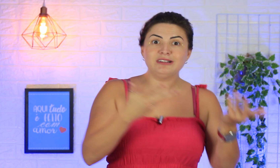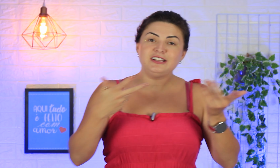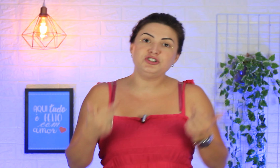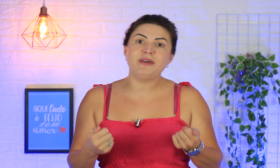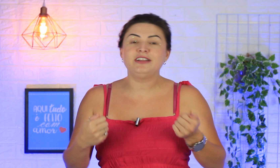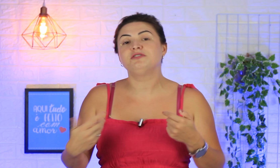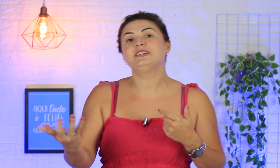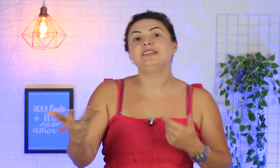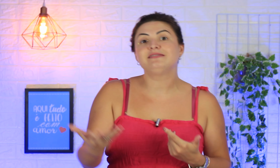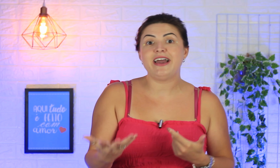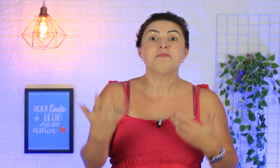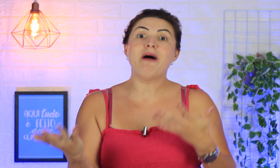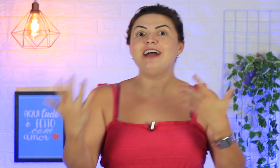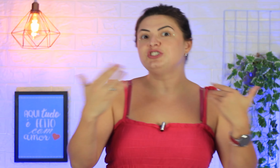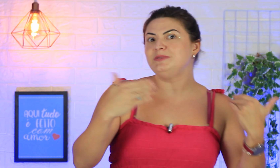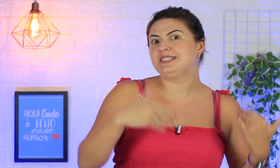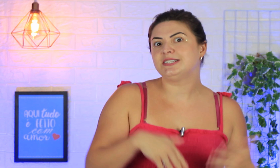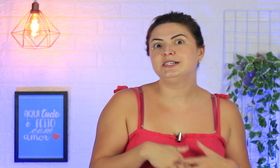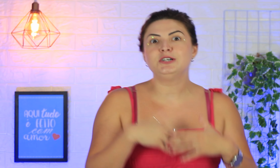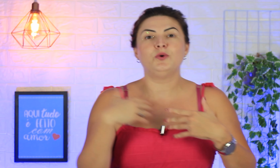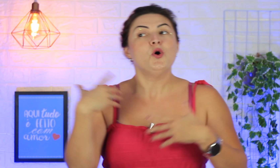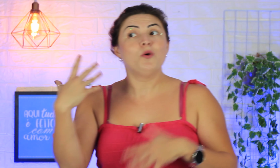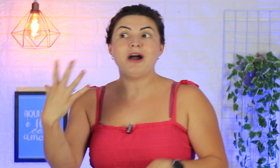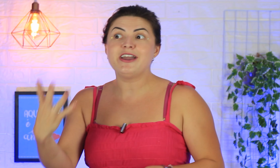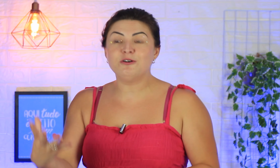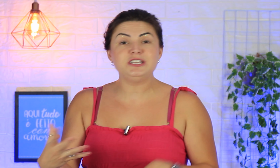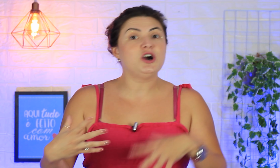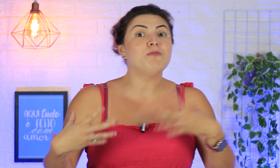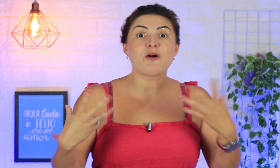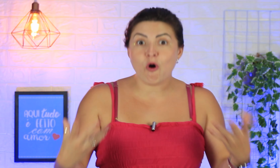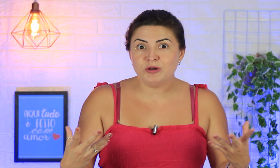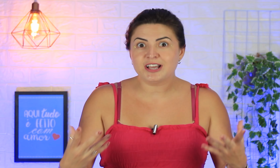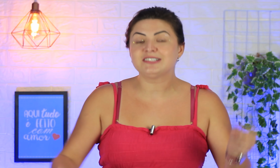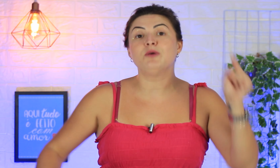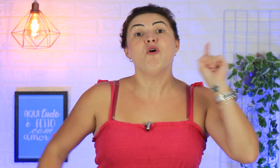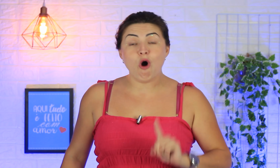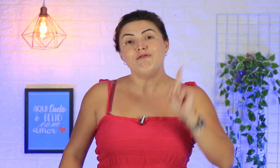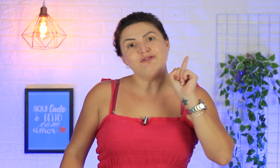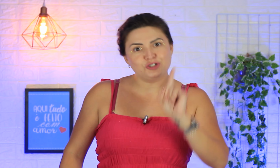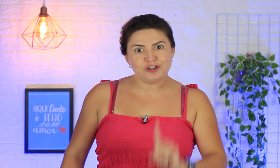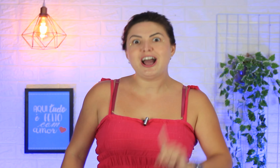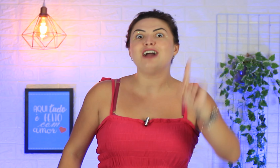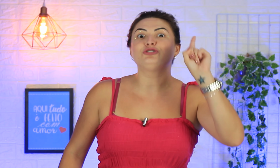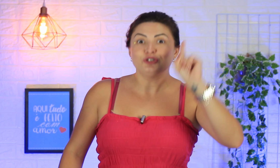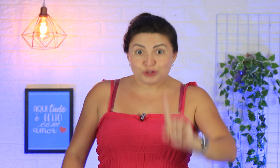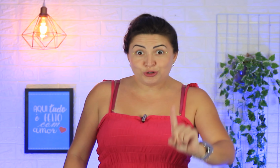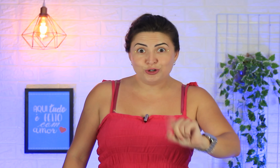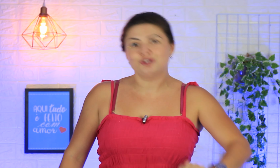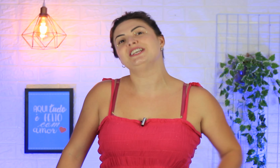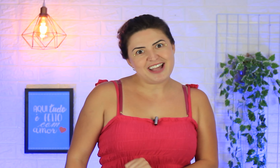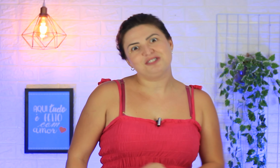atendimento fazer até uma admissão uma reunião uma comunicação com funcionários surdos dentro